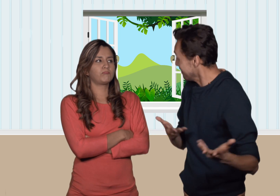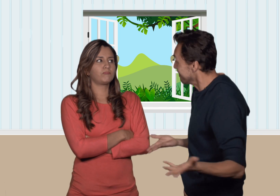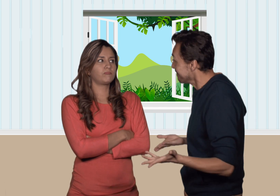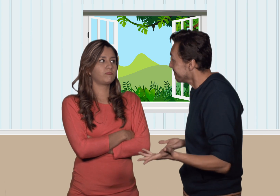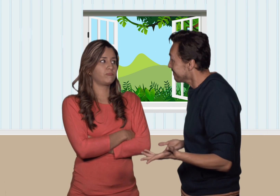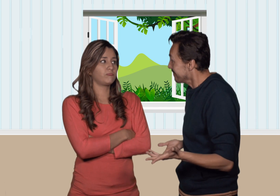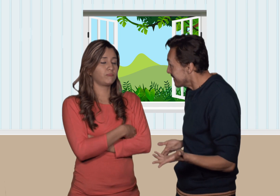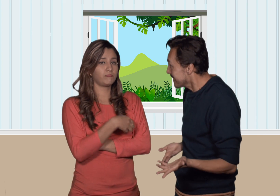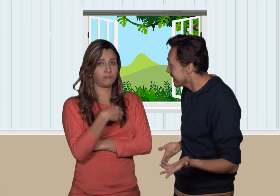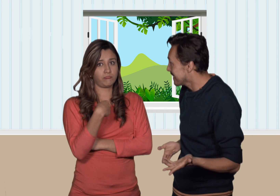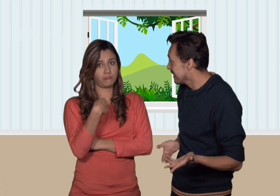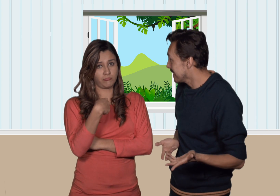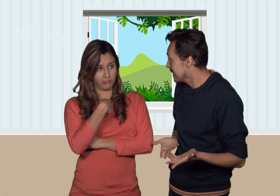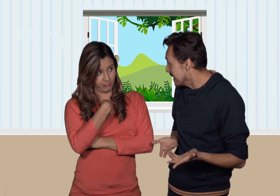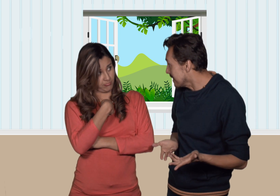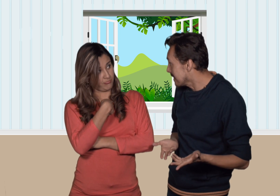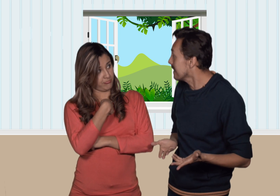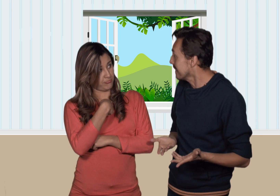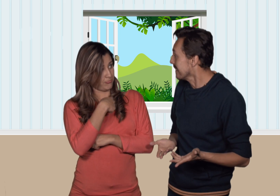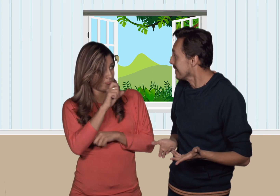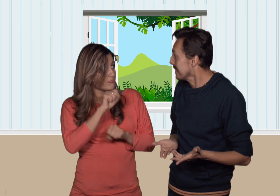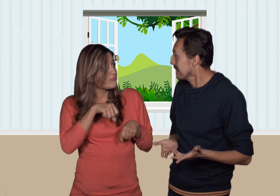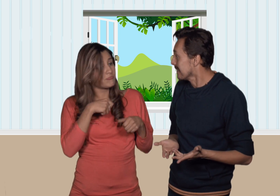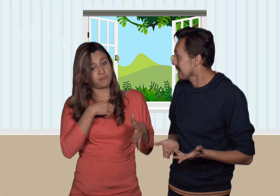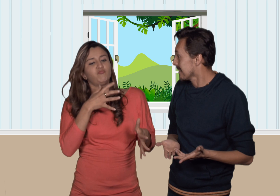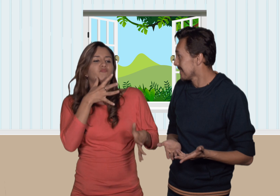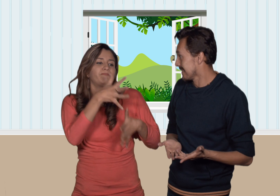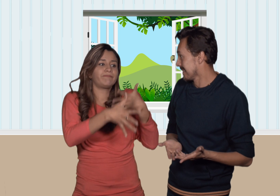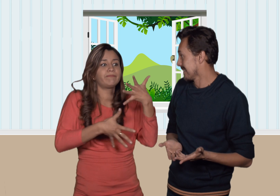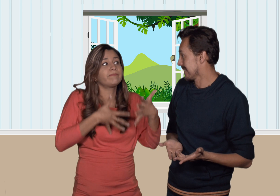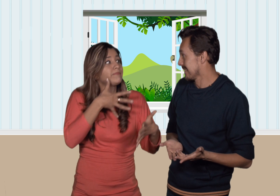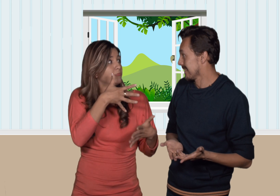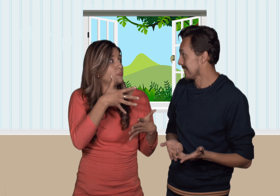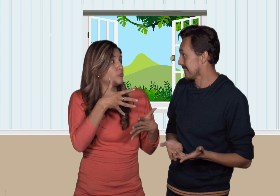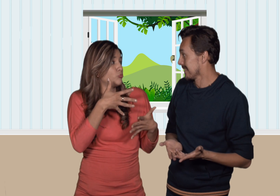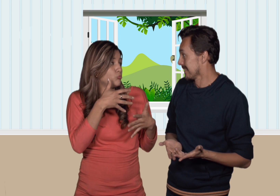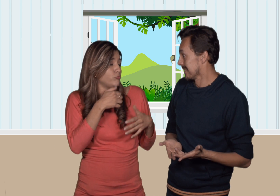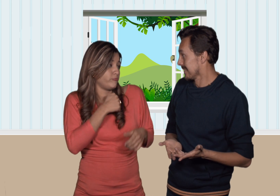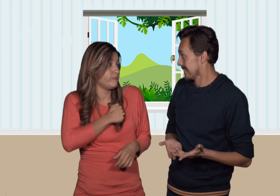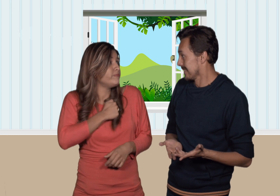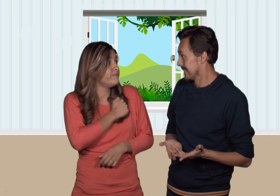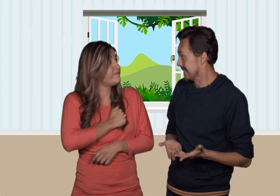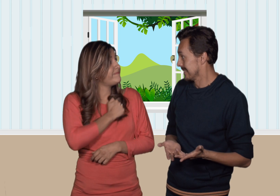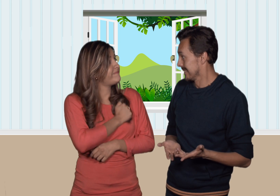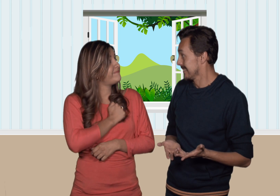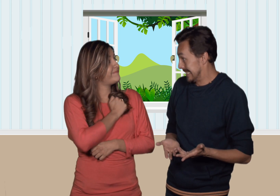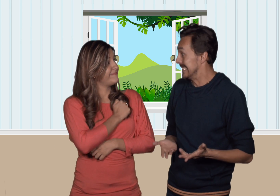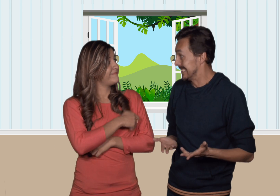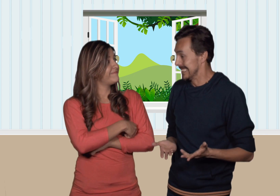¿Yo también puedo contar cuentos en lengua de señas? Por favor.